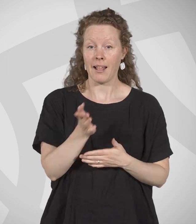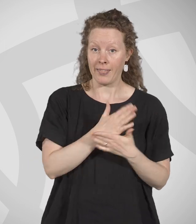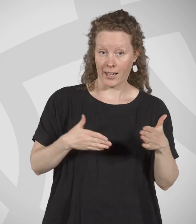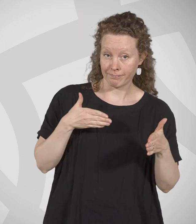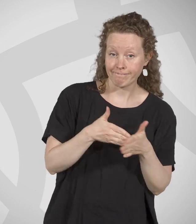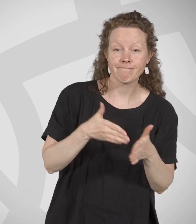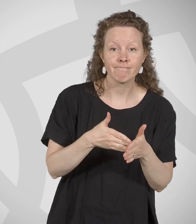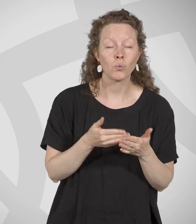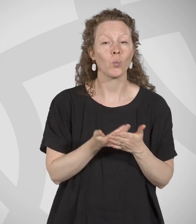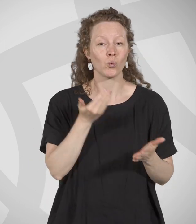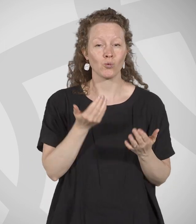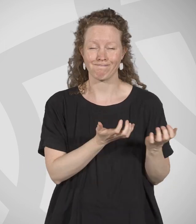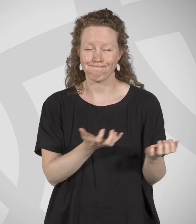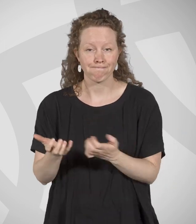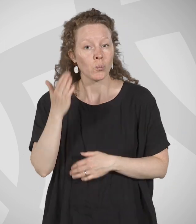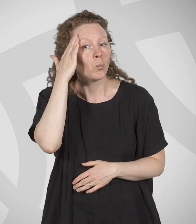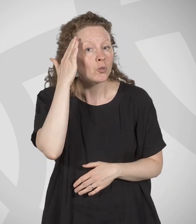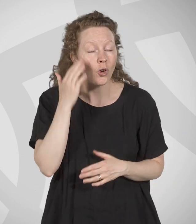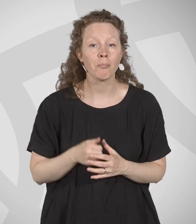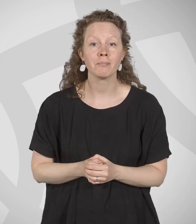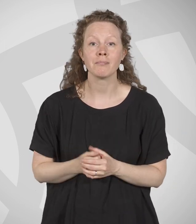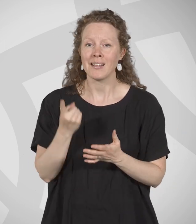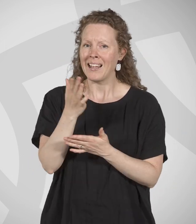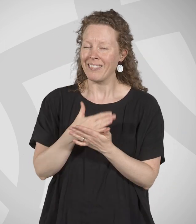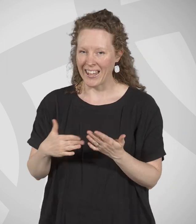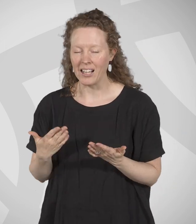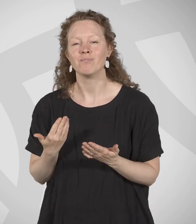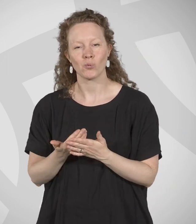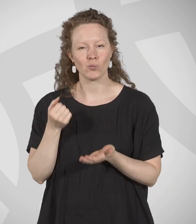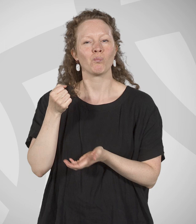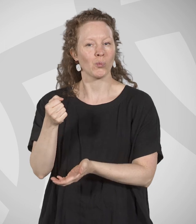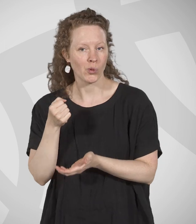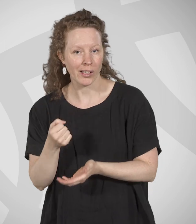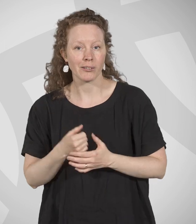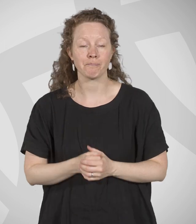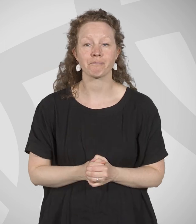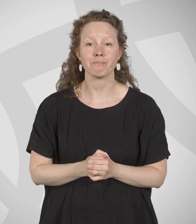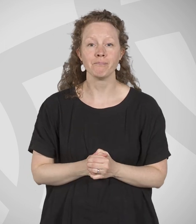Ibland beror hindren på okunnighet, ibland hänvisas det till budgeten.